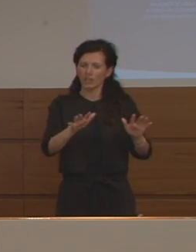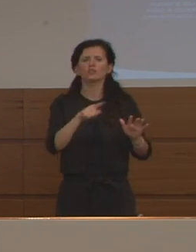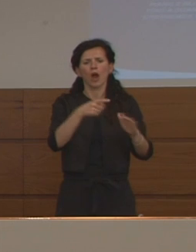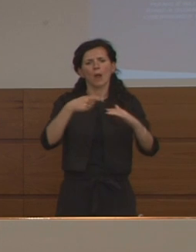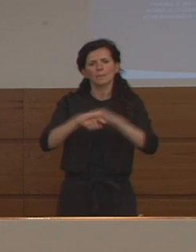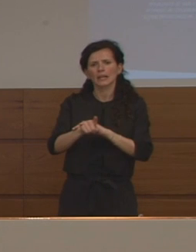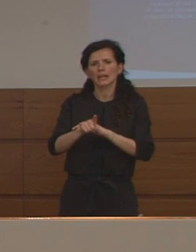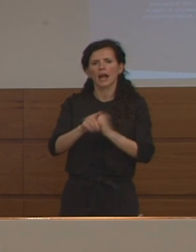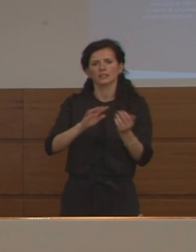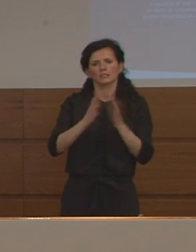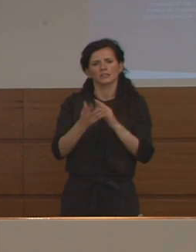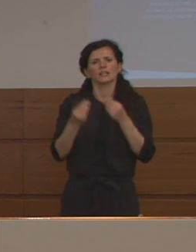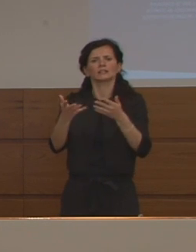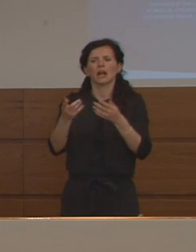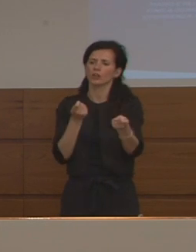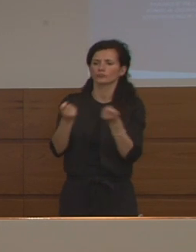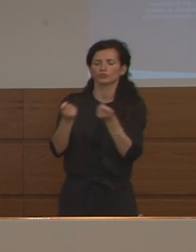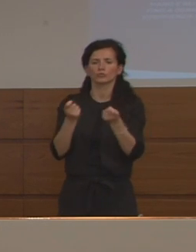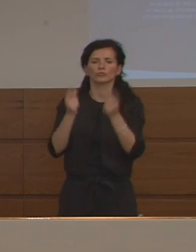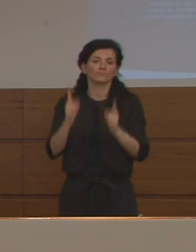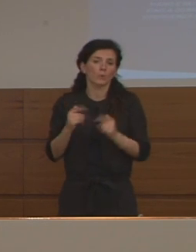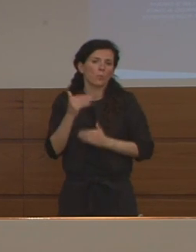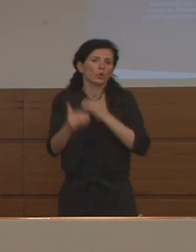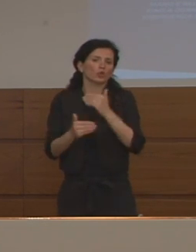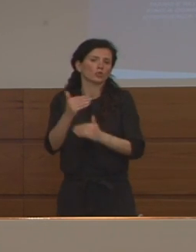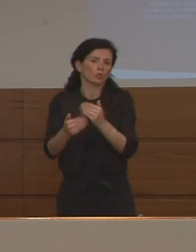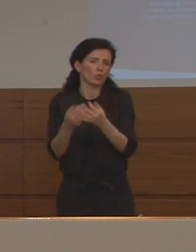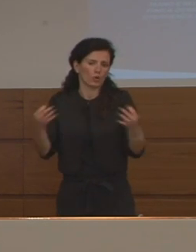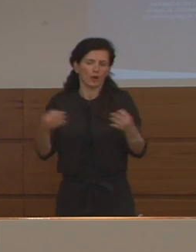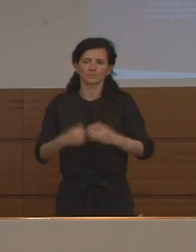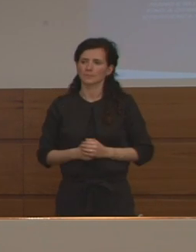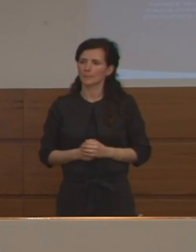quelle che sono le procedure ordinarie.